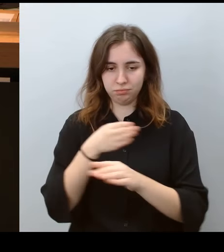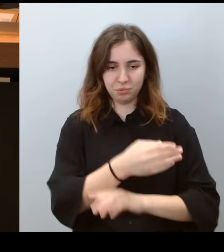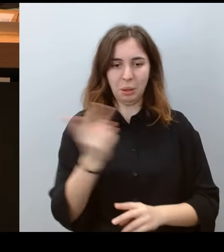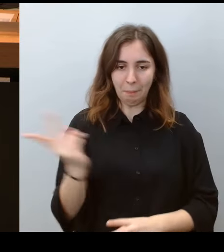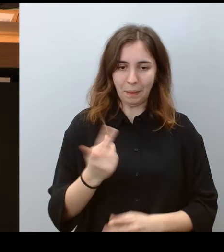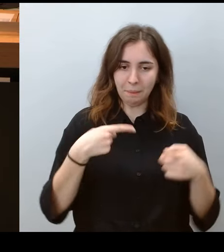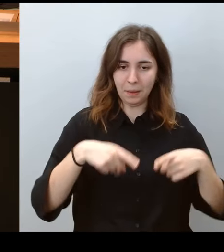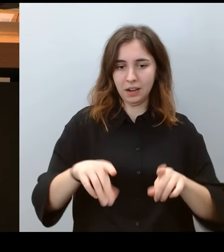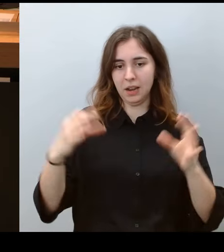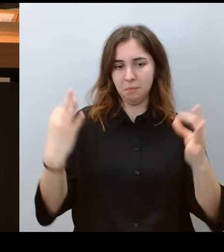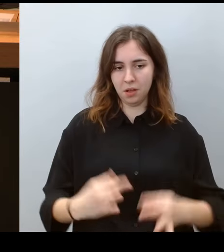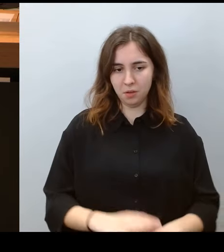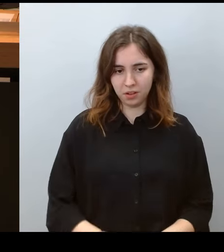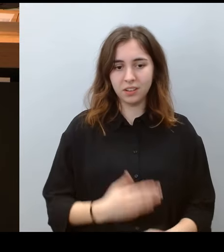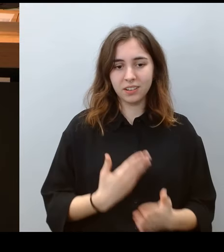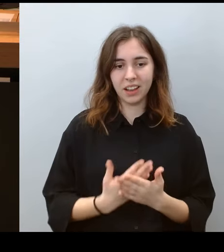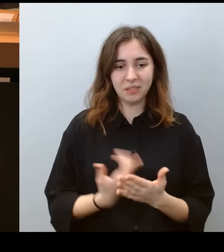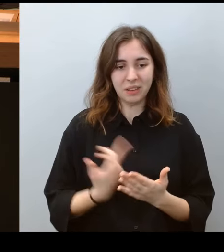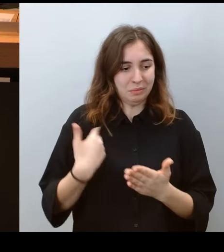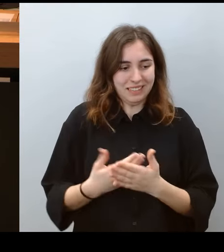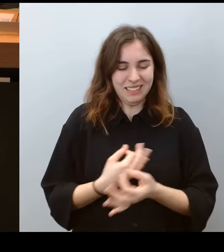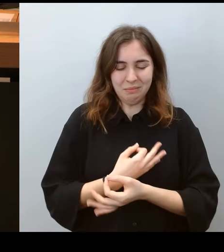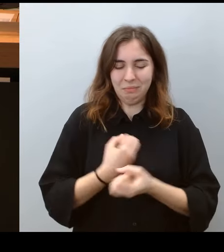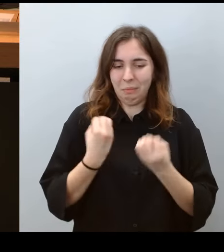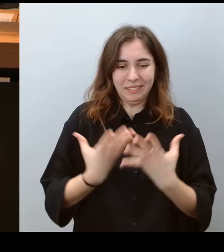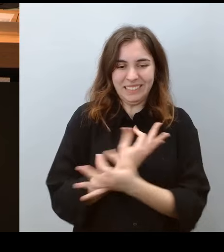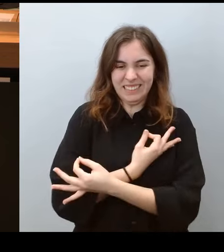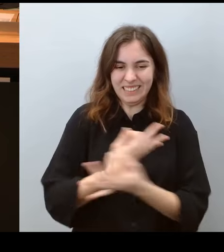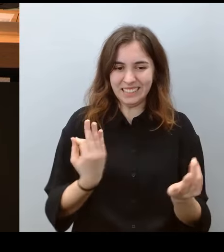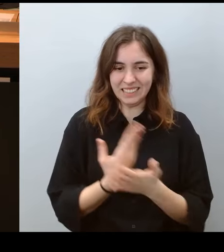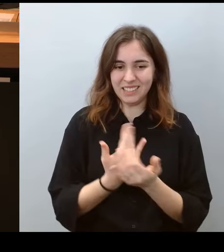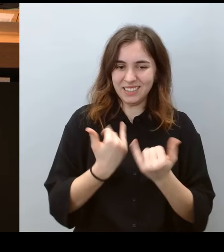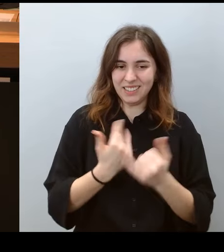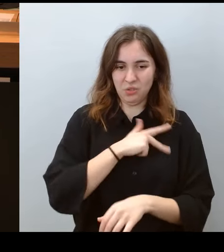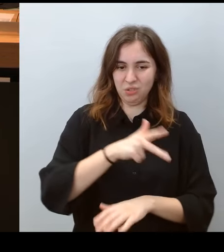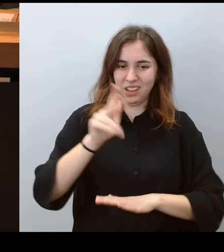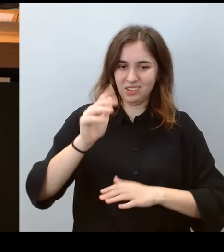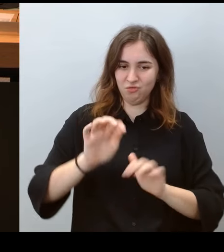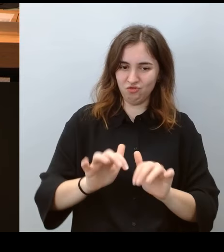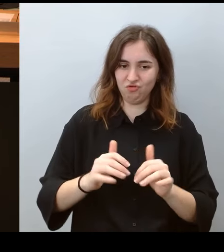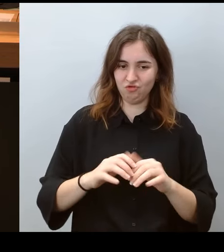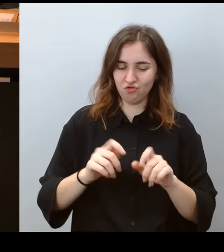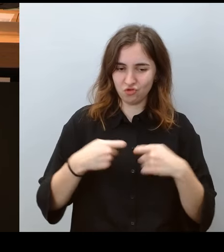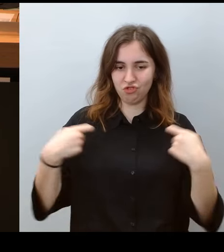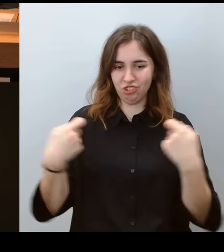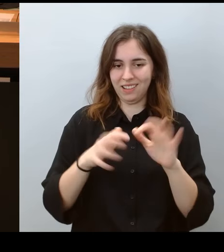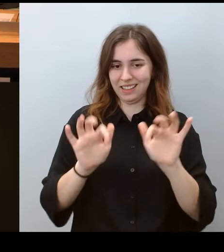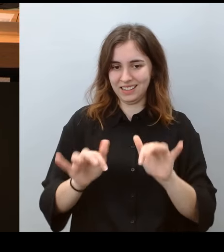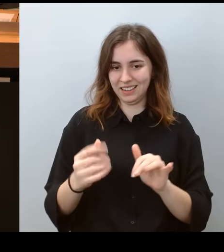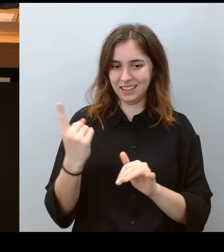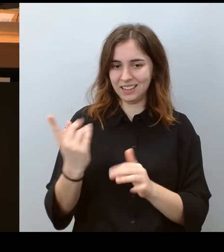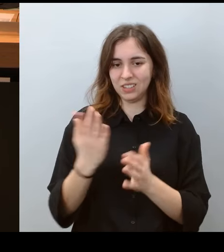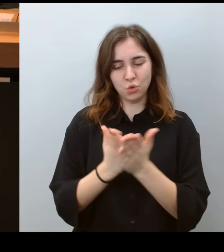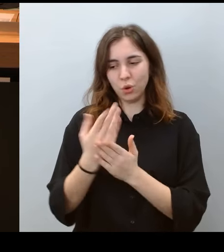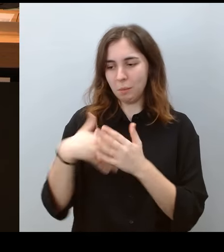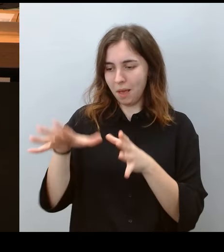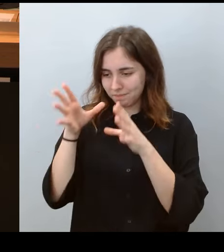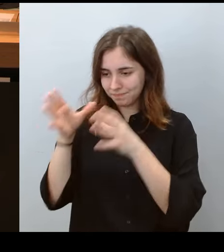dass nachweislich insbesondere Senioren von bezahlbarer Mobilität ausschließt. Seit Monaten ist bekannt, dass das neue Verfahren mit dem Zettel aus dem